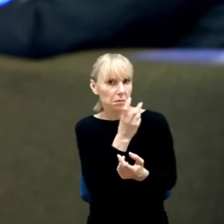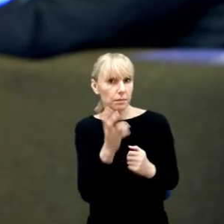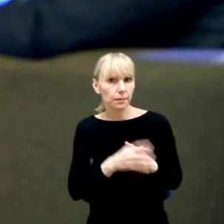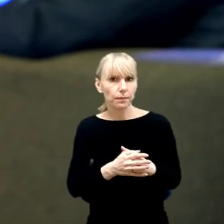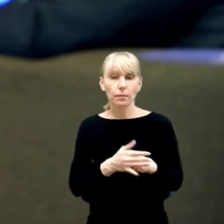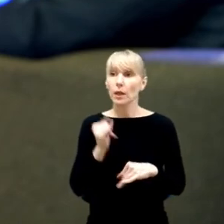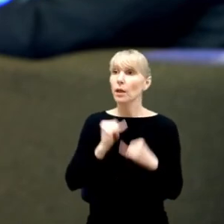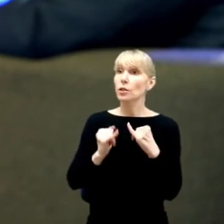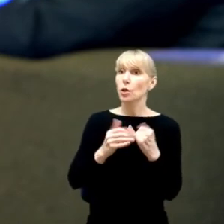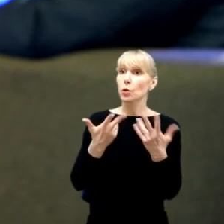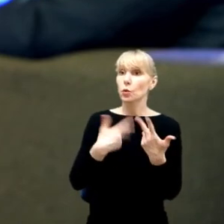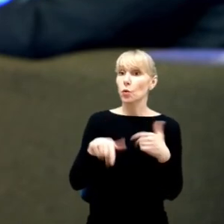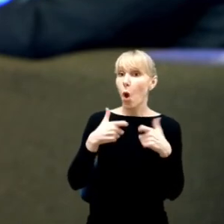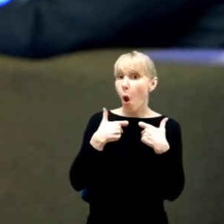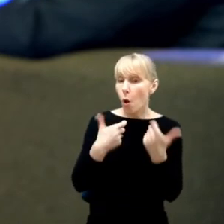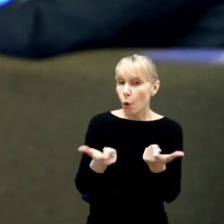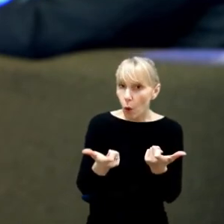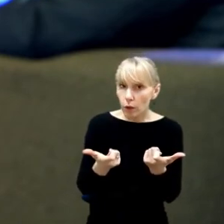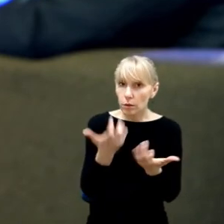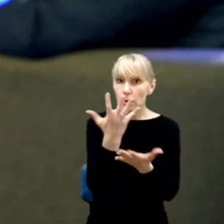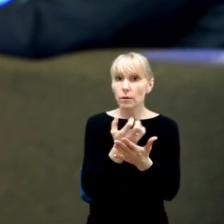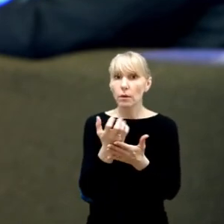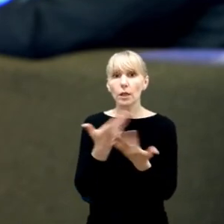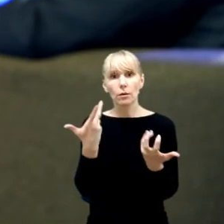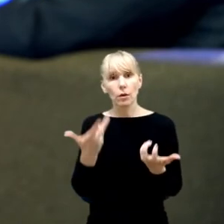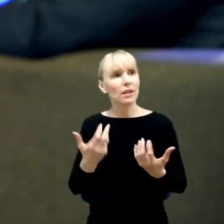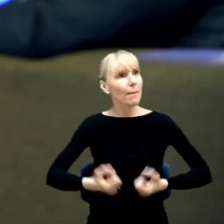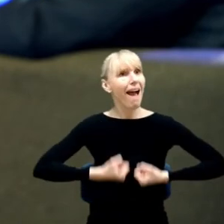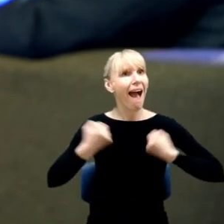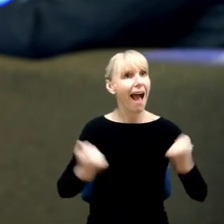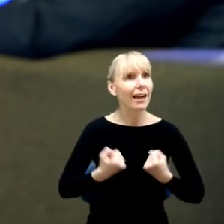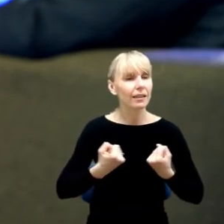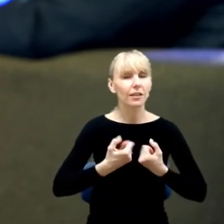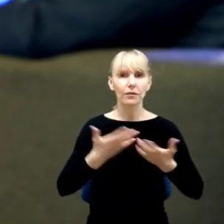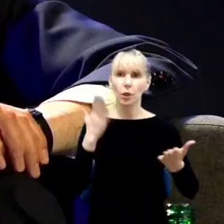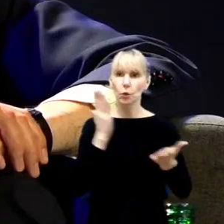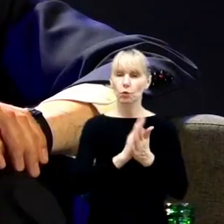to chcemy ich aktywnie poinformować, że dokumenty są do pobrania,